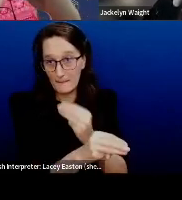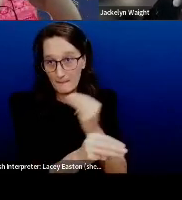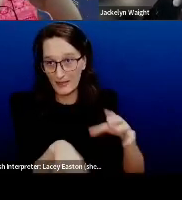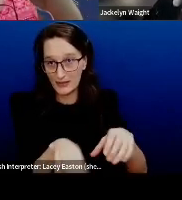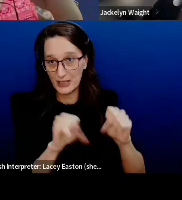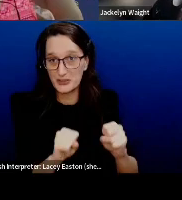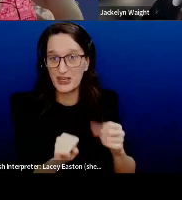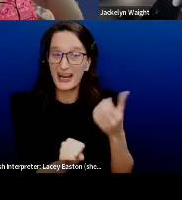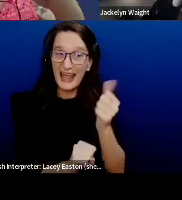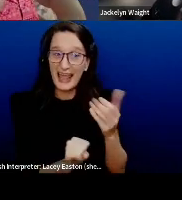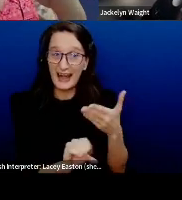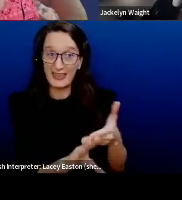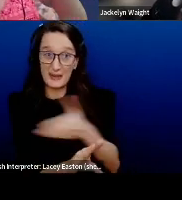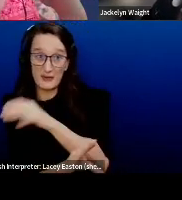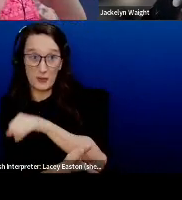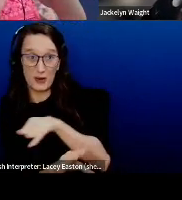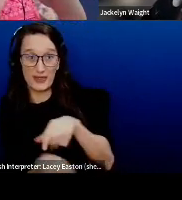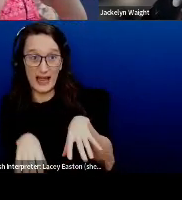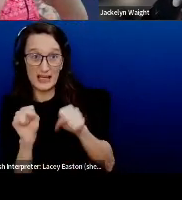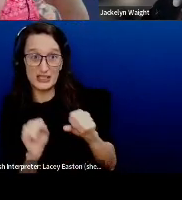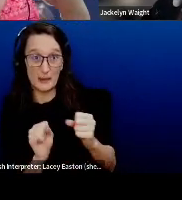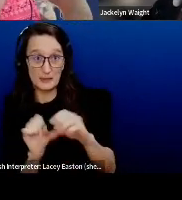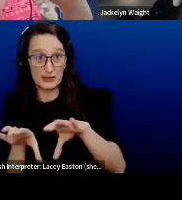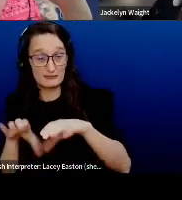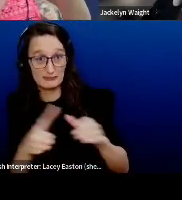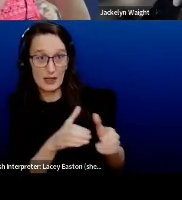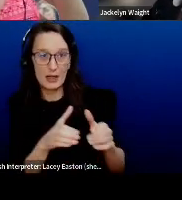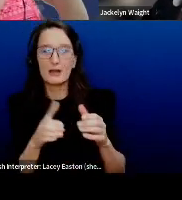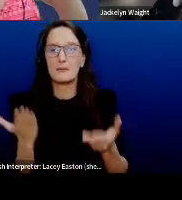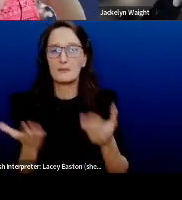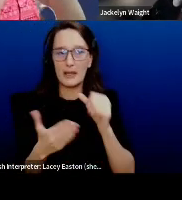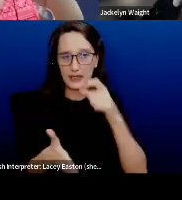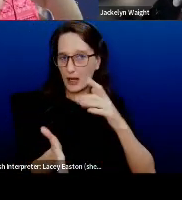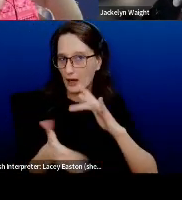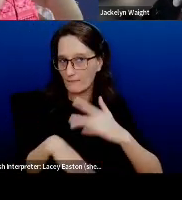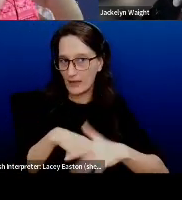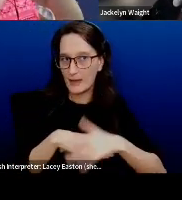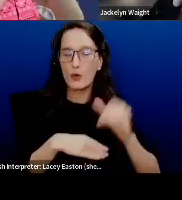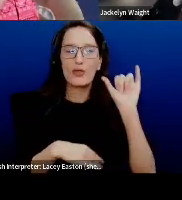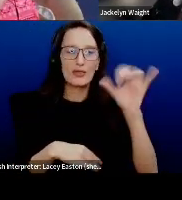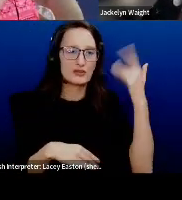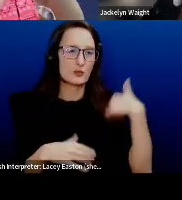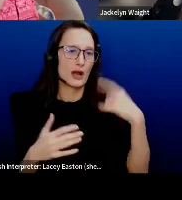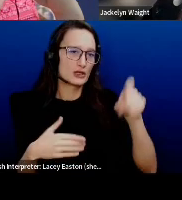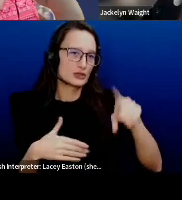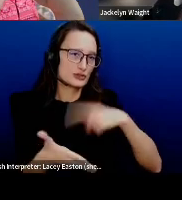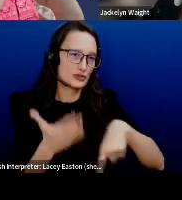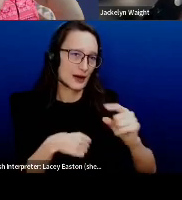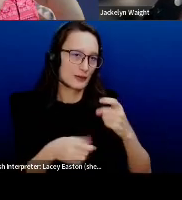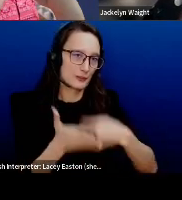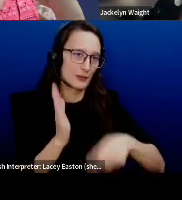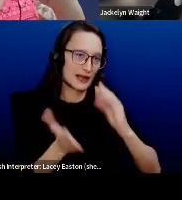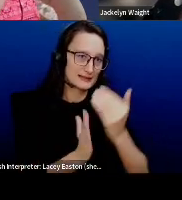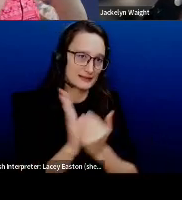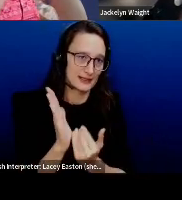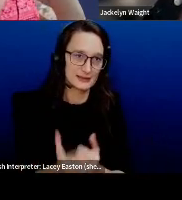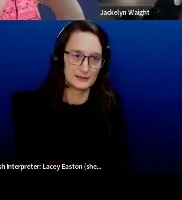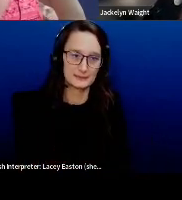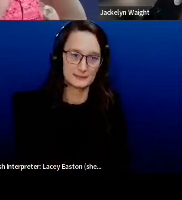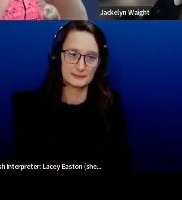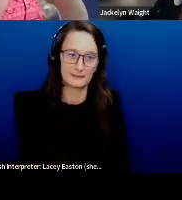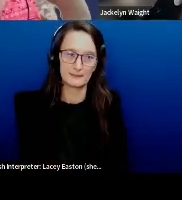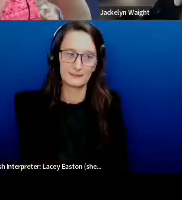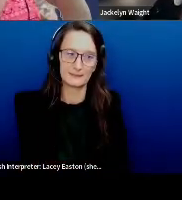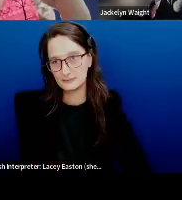por lo que es recomendable consultar la lista de precios. La diapositiva